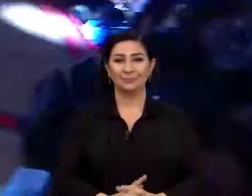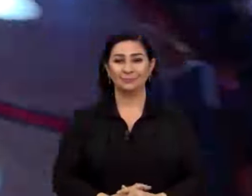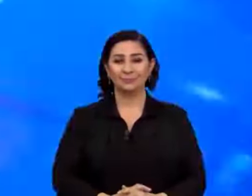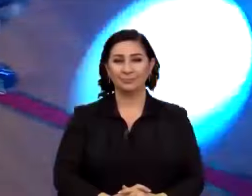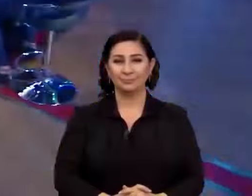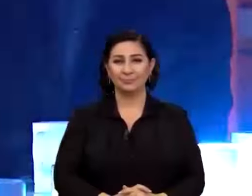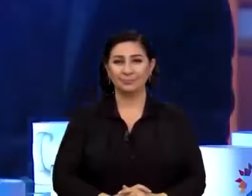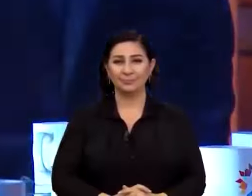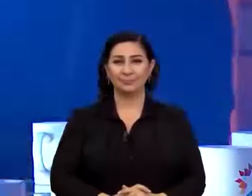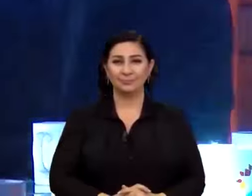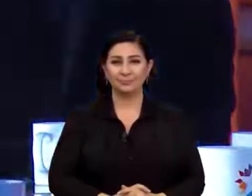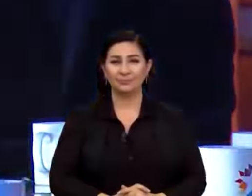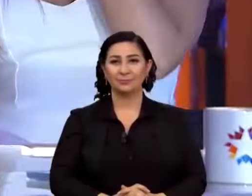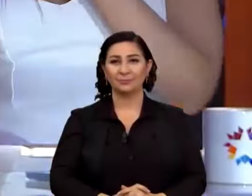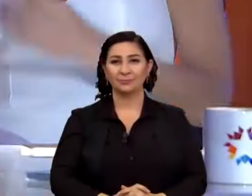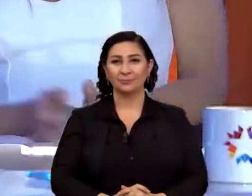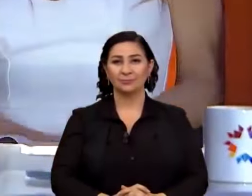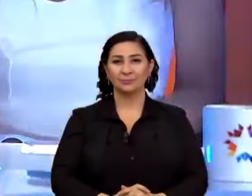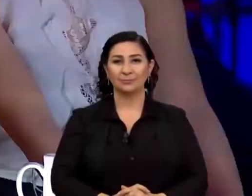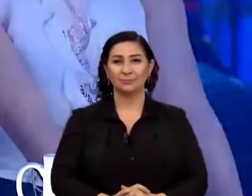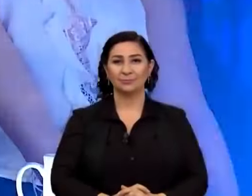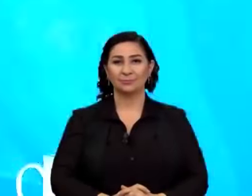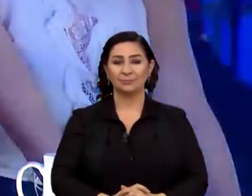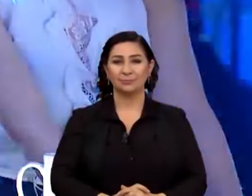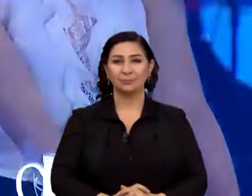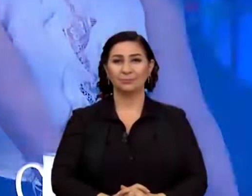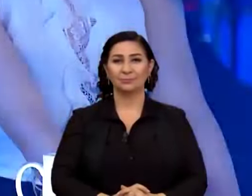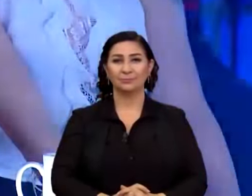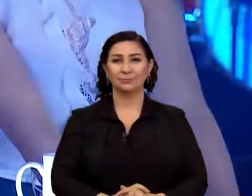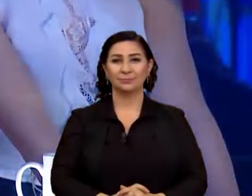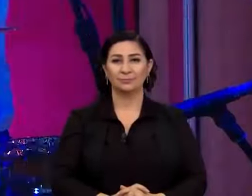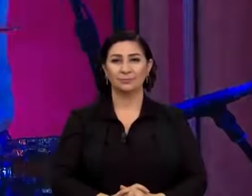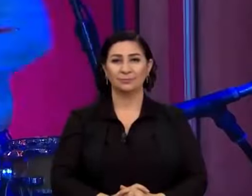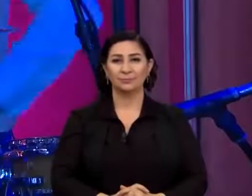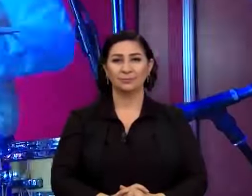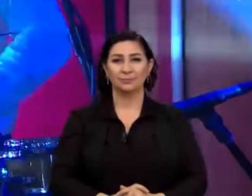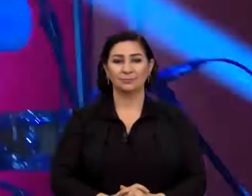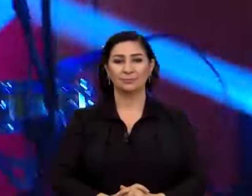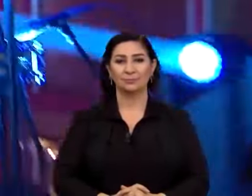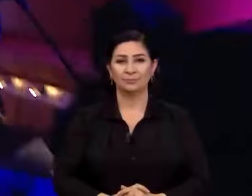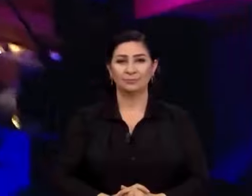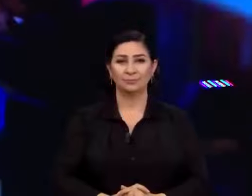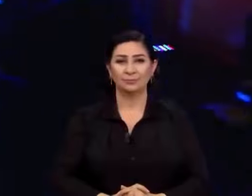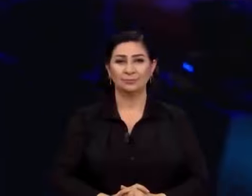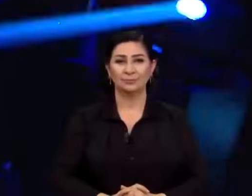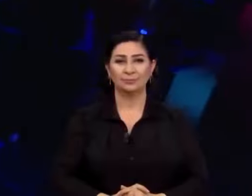[Müzik]